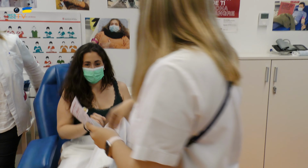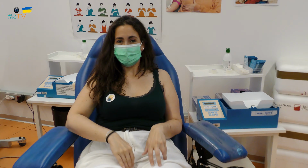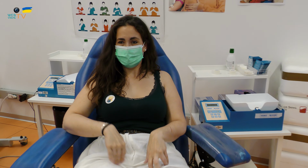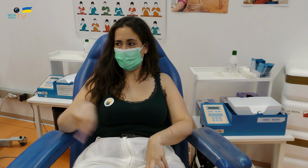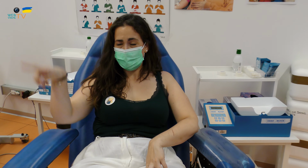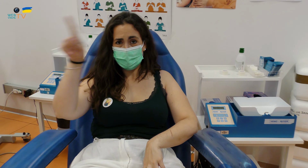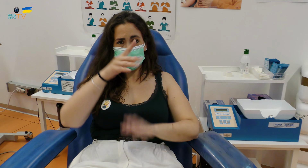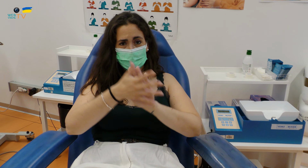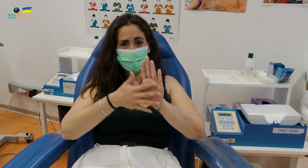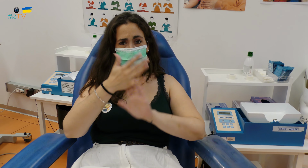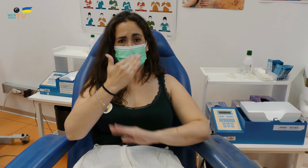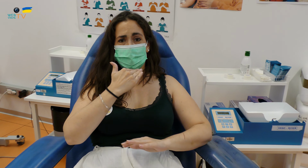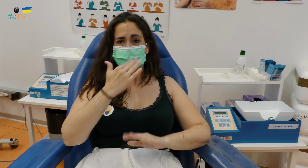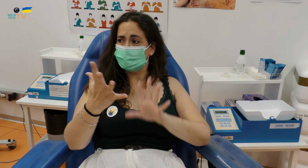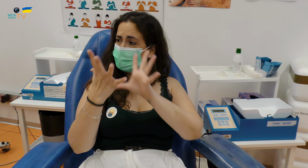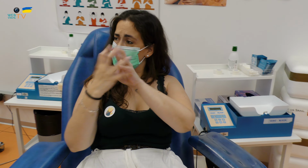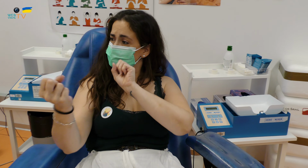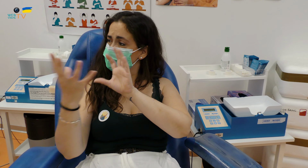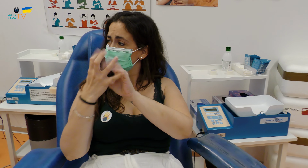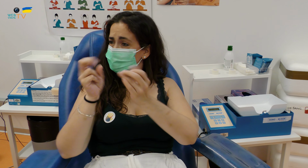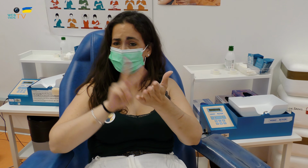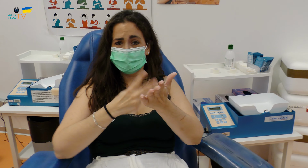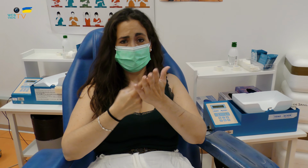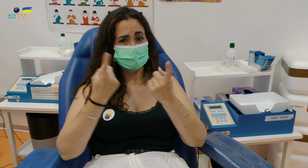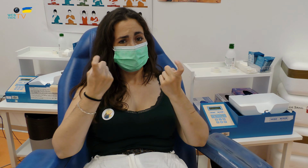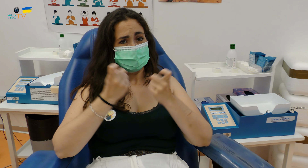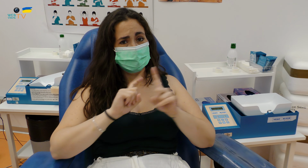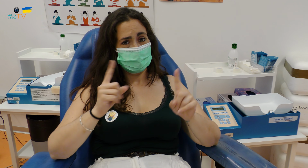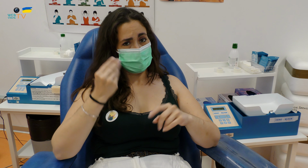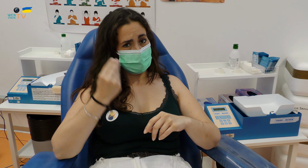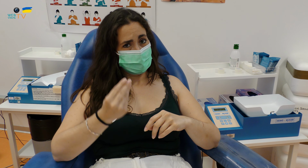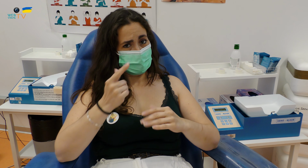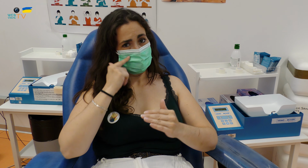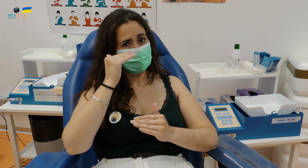Aquí tots saben llengua de signes. Ens hem pogut entendre sense la necessitat d’intèrpret.